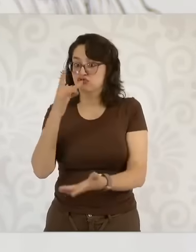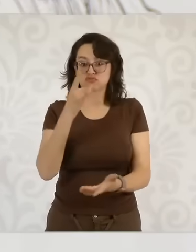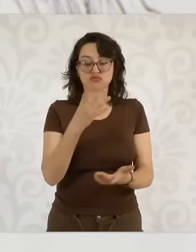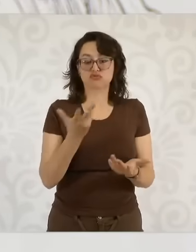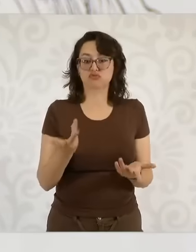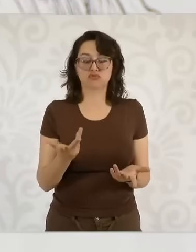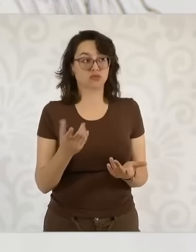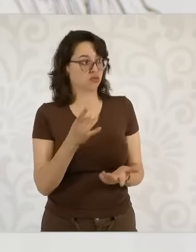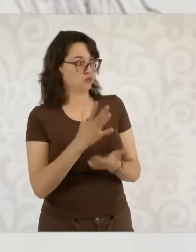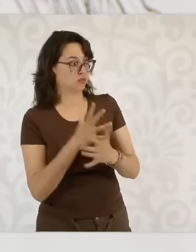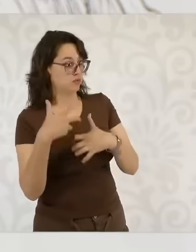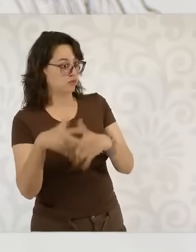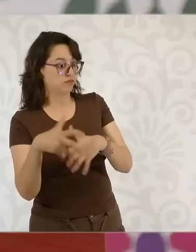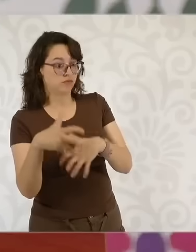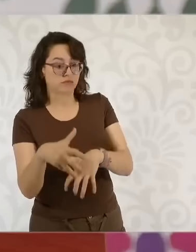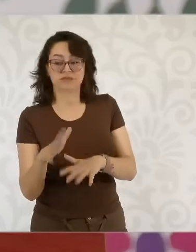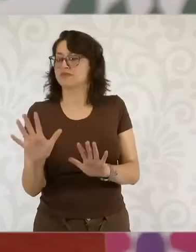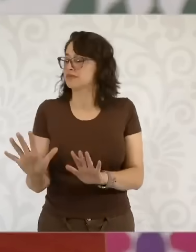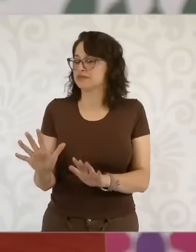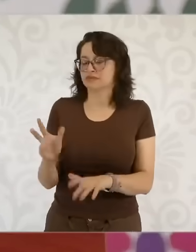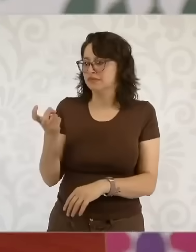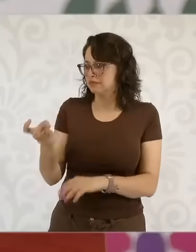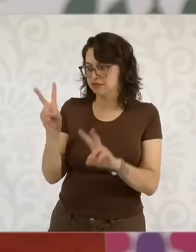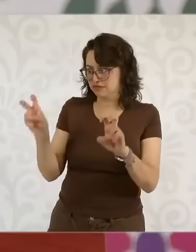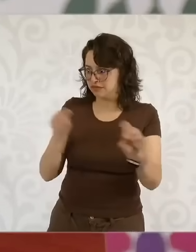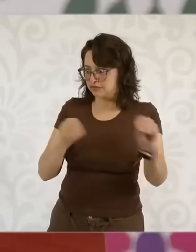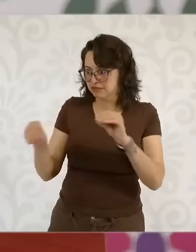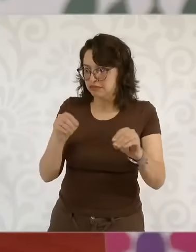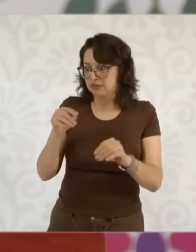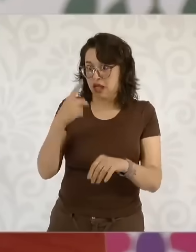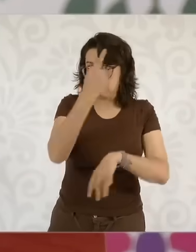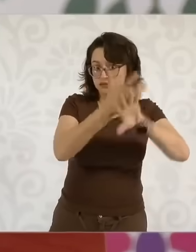pero además no era en Estados Unidos en todo caso era en México ¿no eh pero siempre de